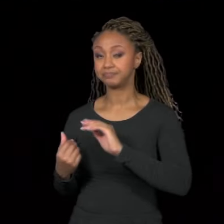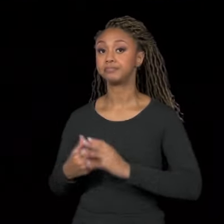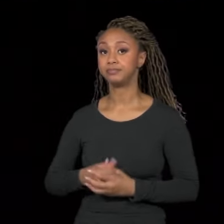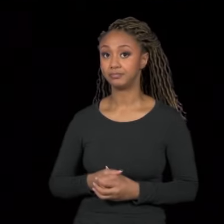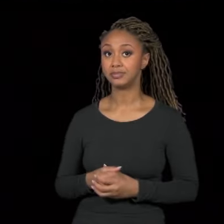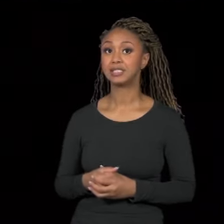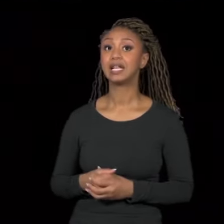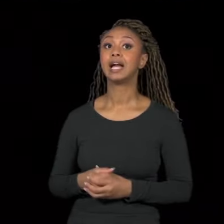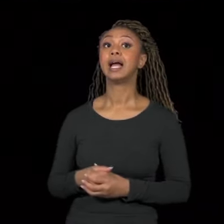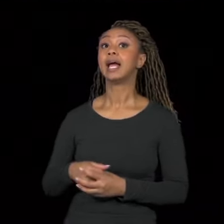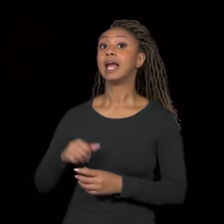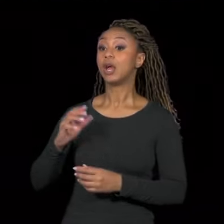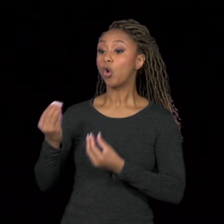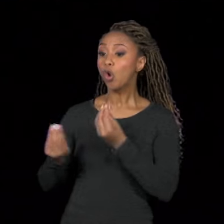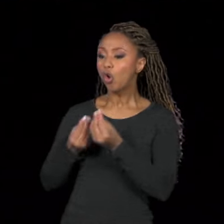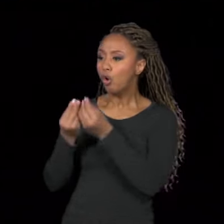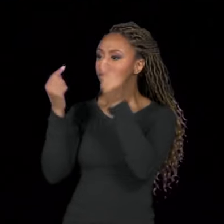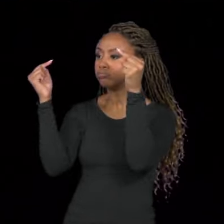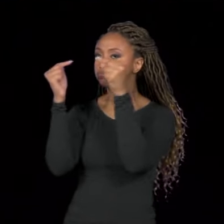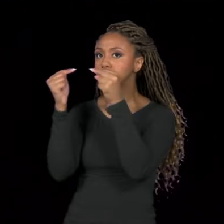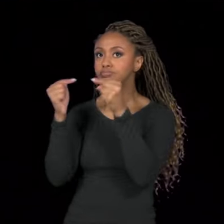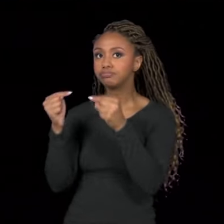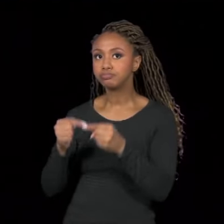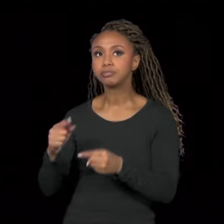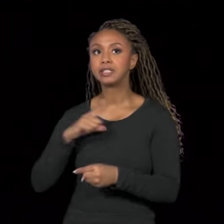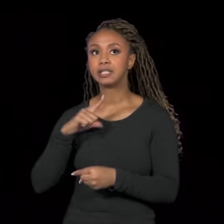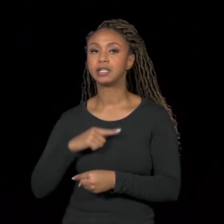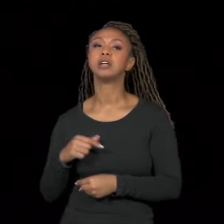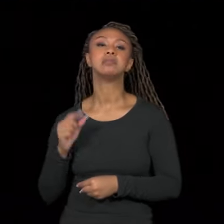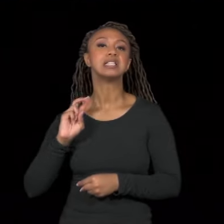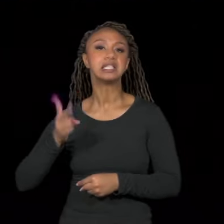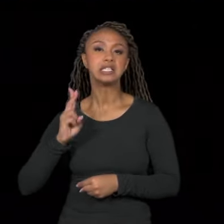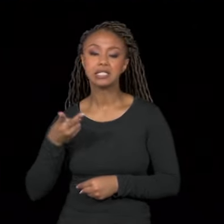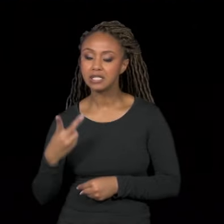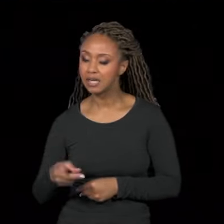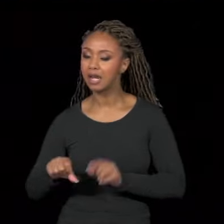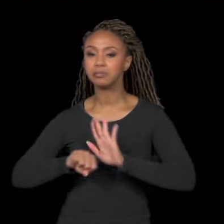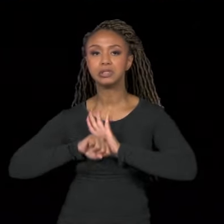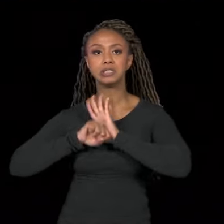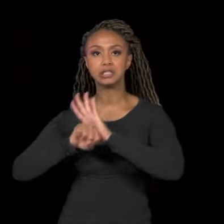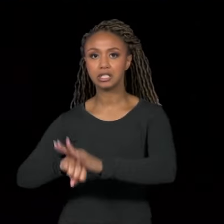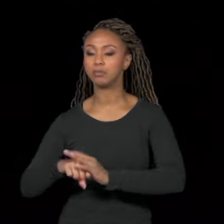RELACIONAMENTO, É REPRESENTADA POR UM 1, "M" E "N", JUNTO AOS LOSANGOS.